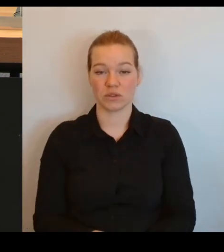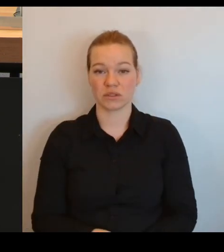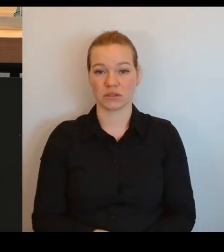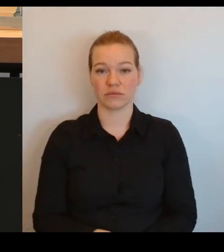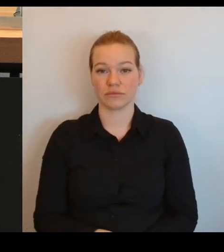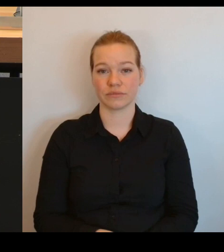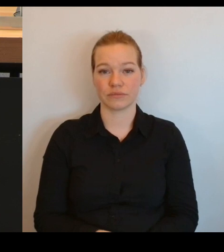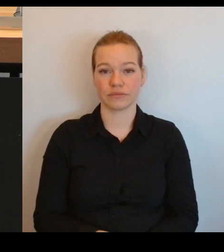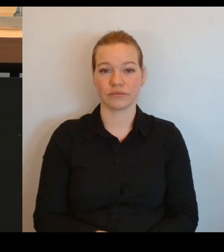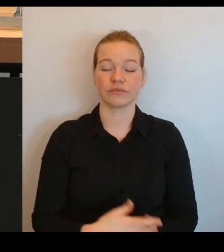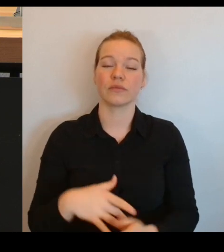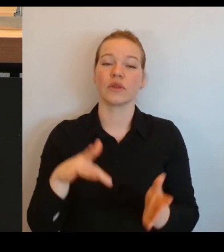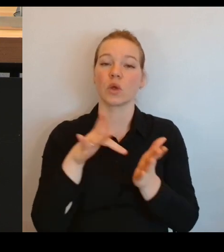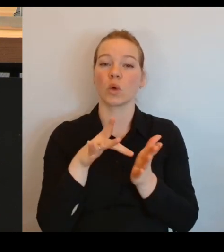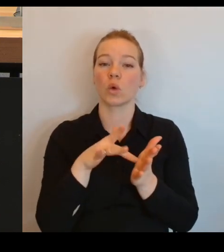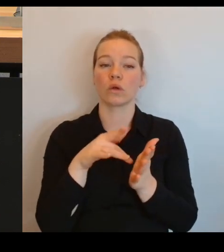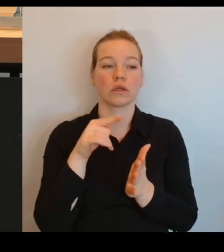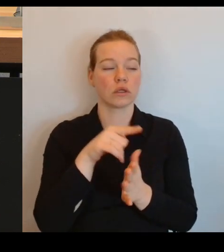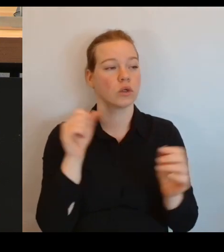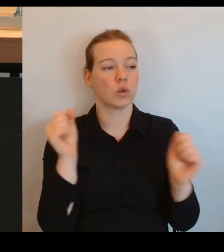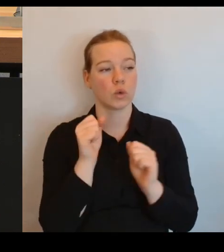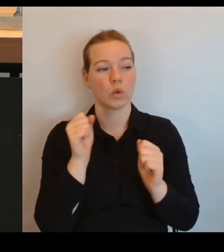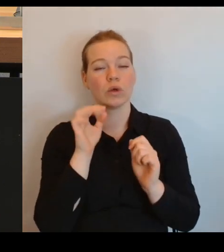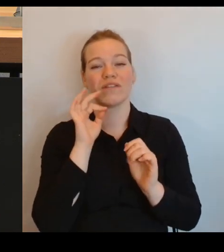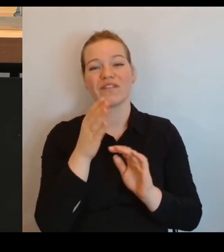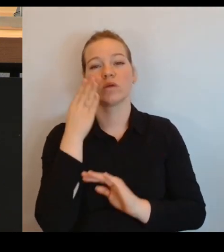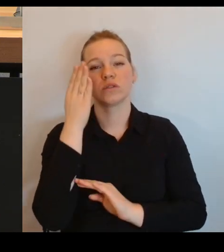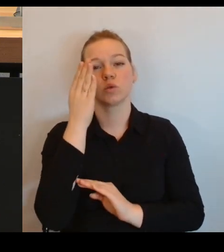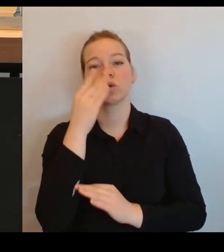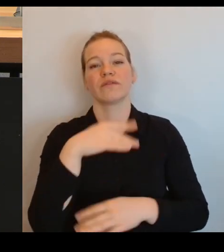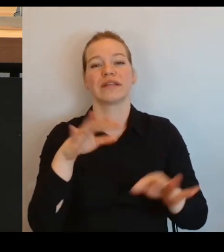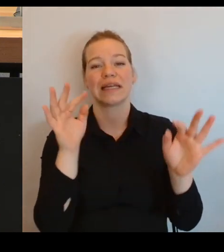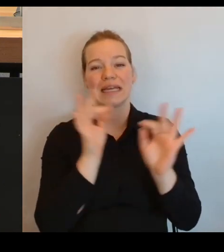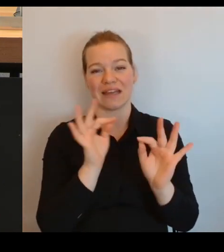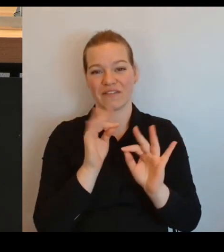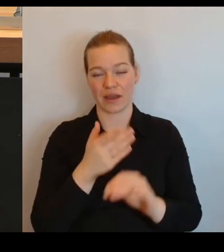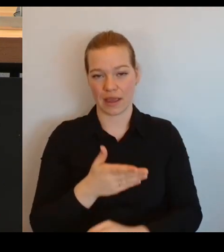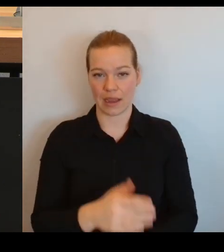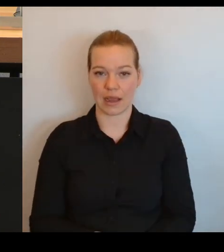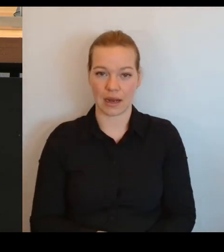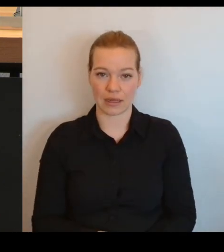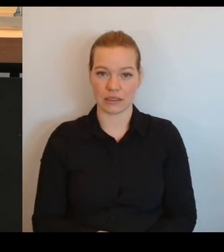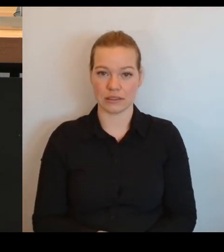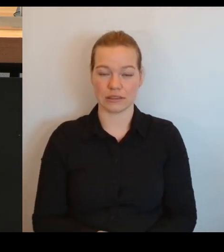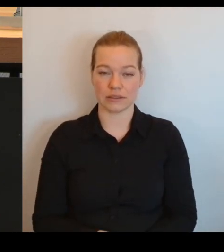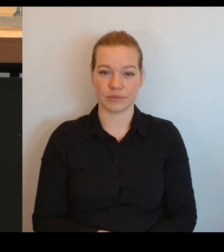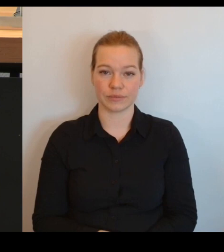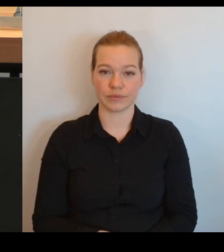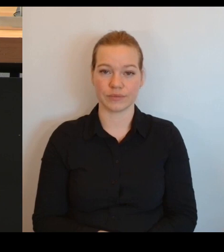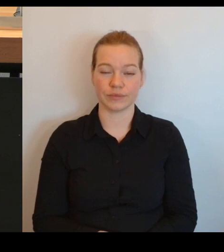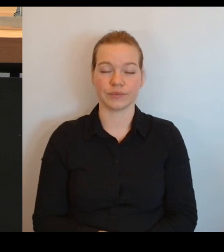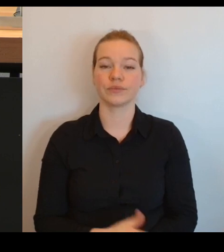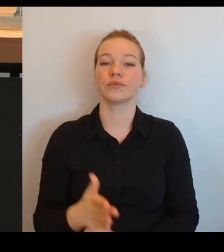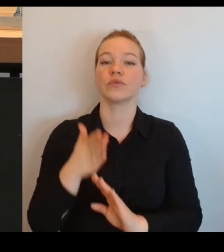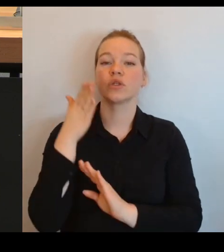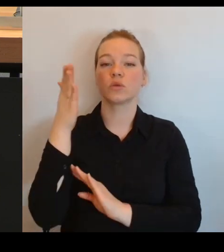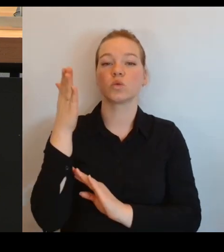und auch für die tragfähig keit zukünftiger Landeshaushalte. Meine Damen und Herren, bestes Beispiel dafür